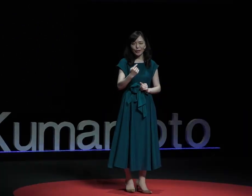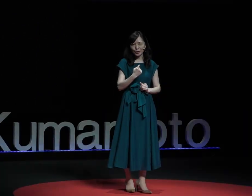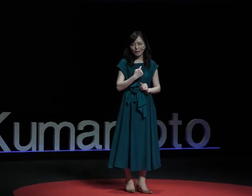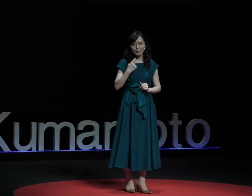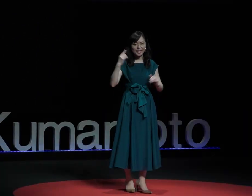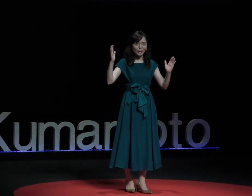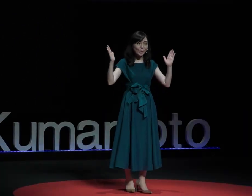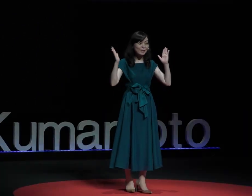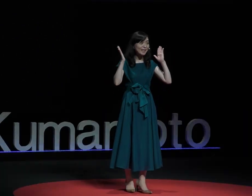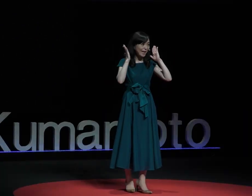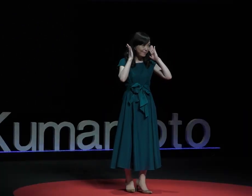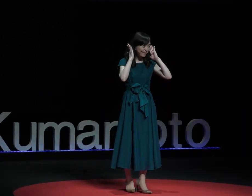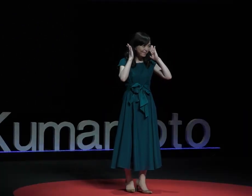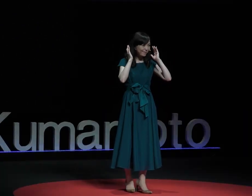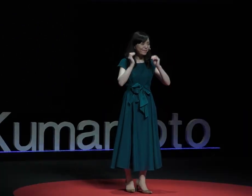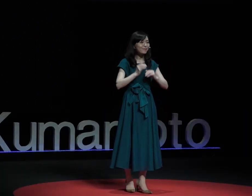Yo no puedo escuchar.